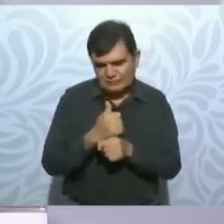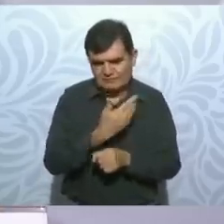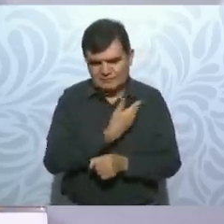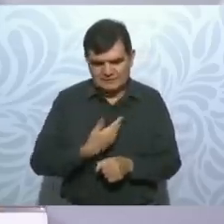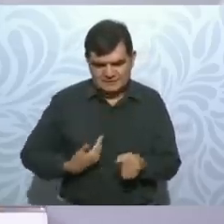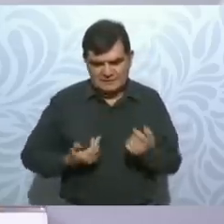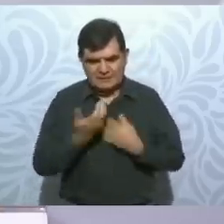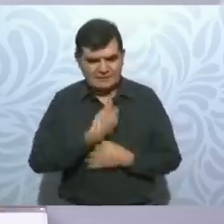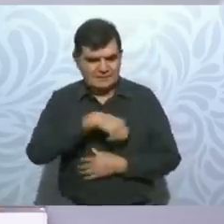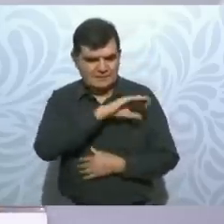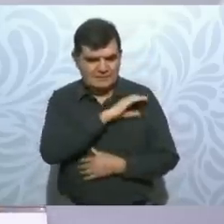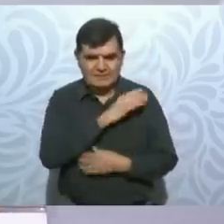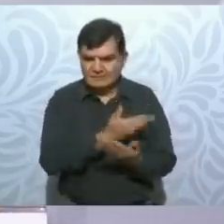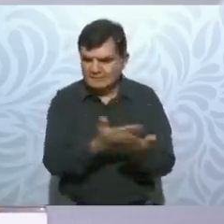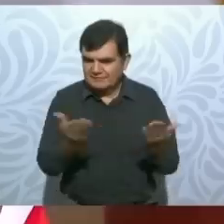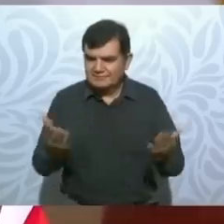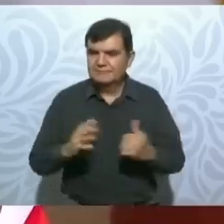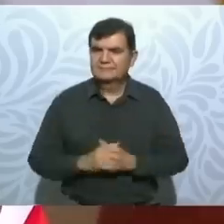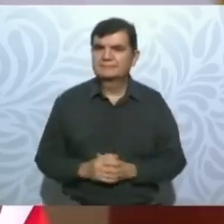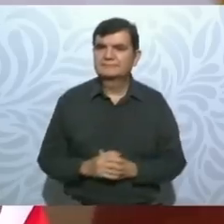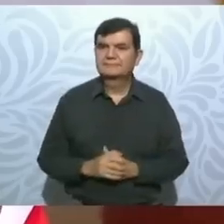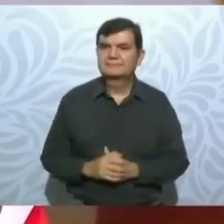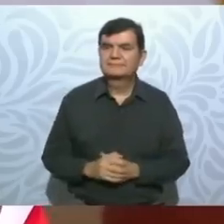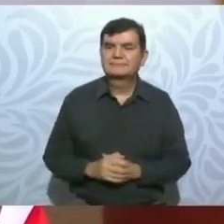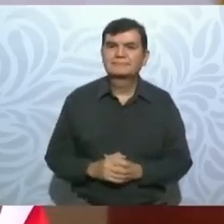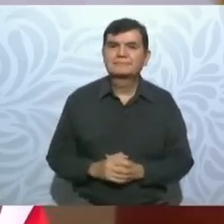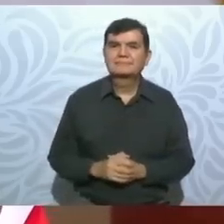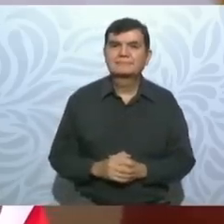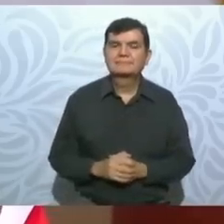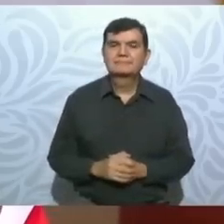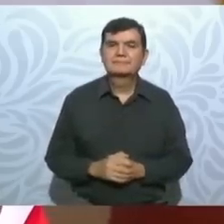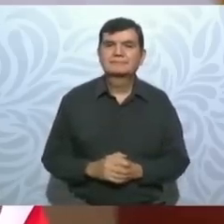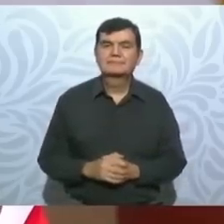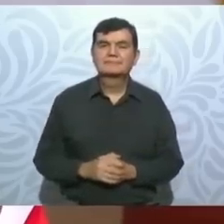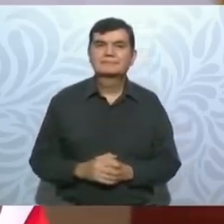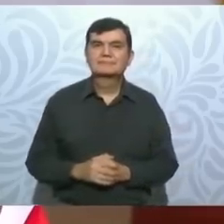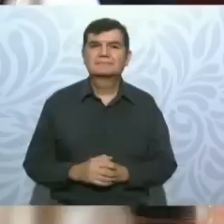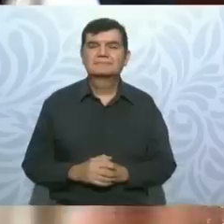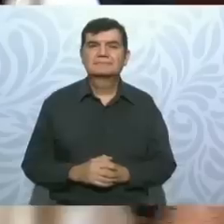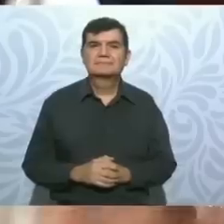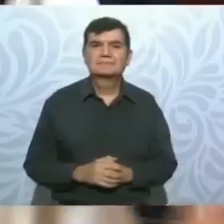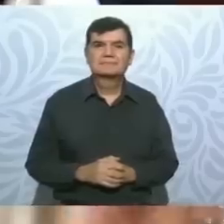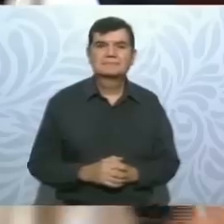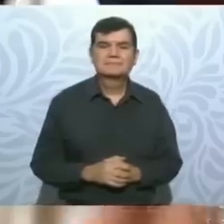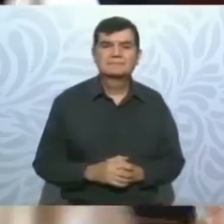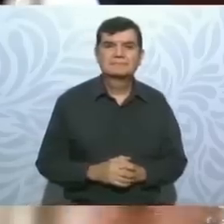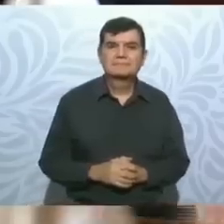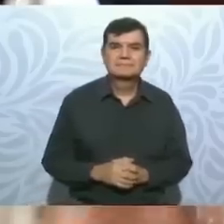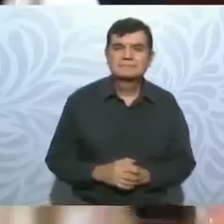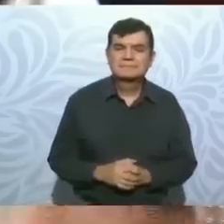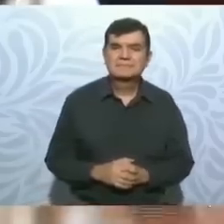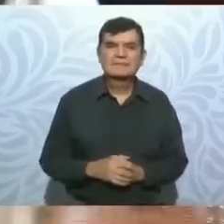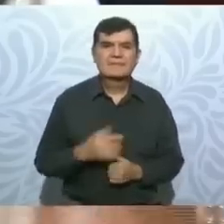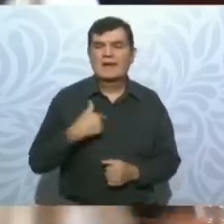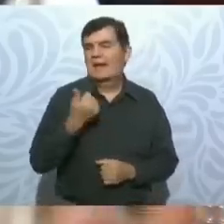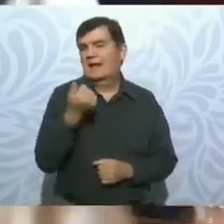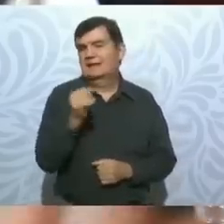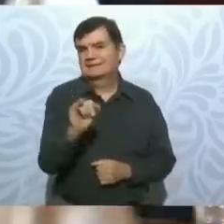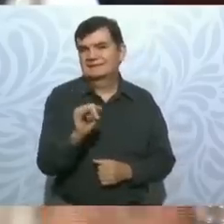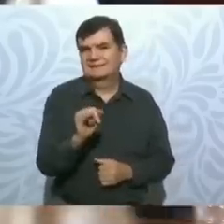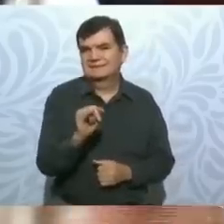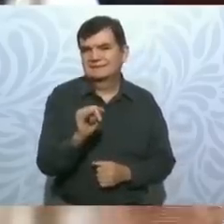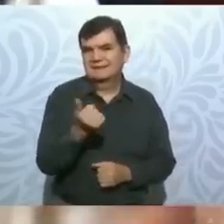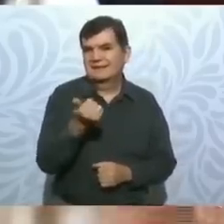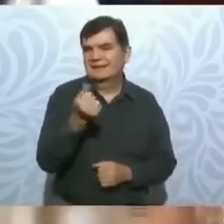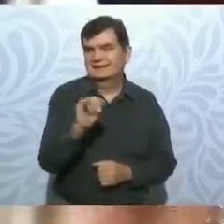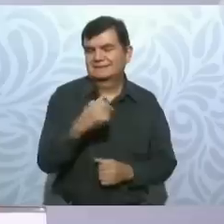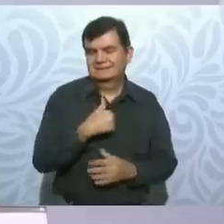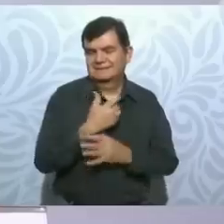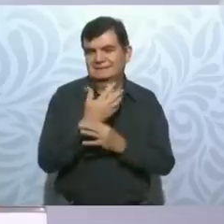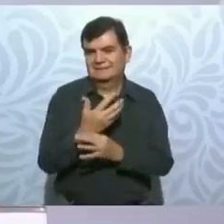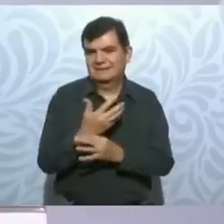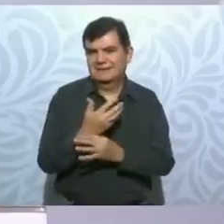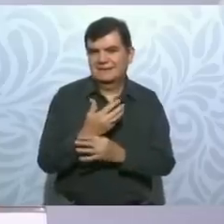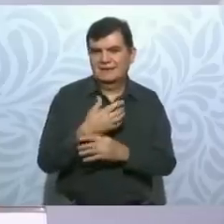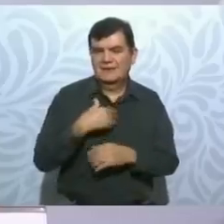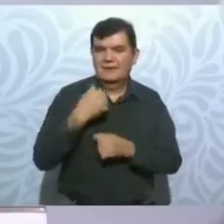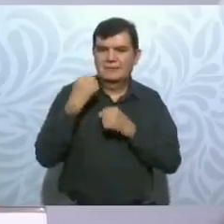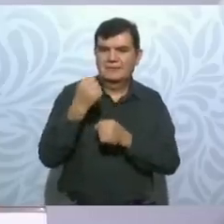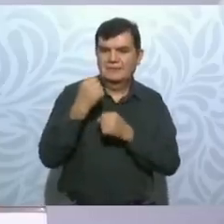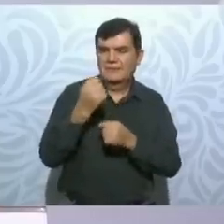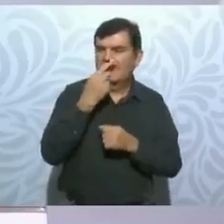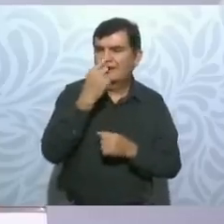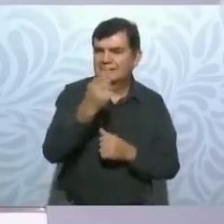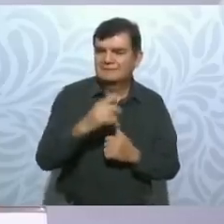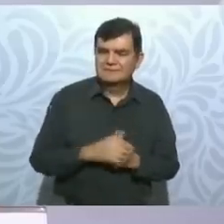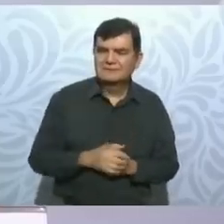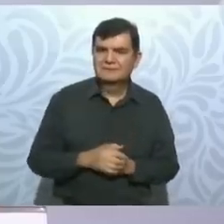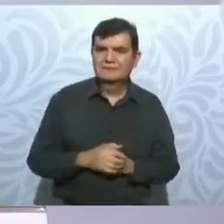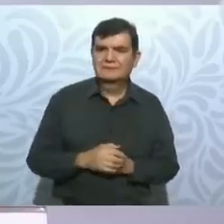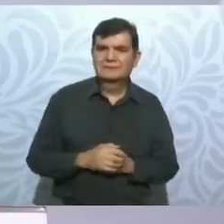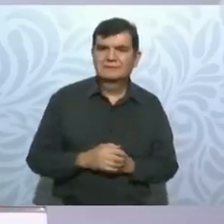República así les digo así digo en los mítines porque eh Ya ven que hubo un